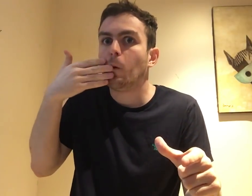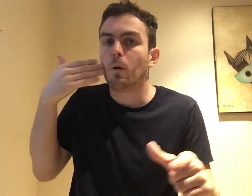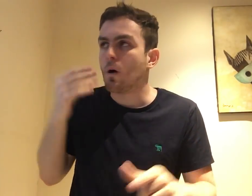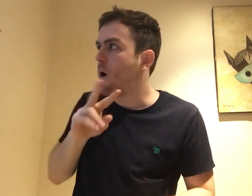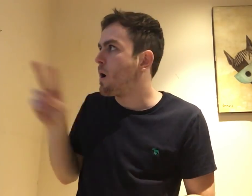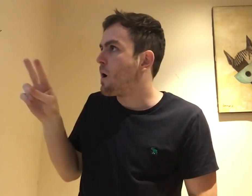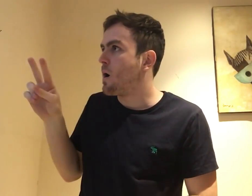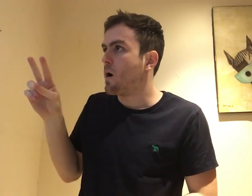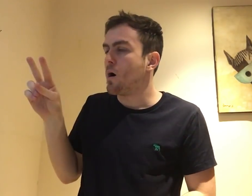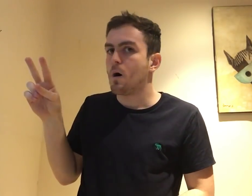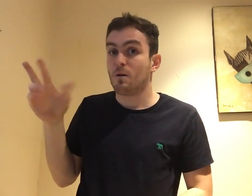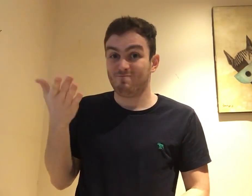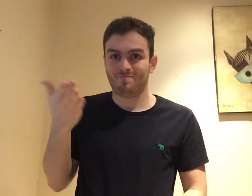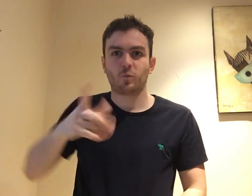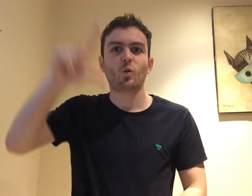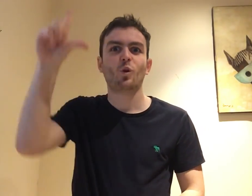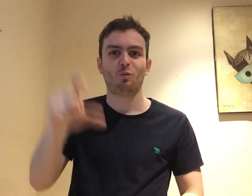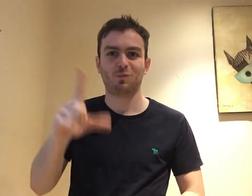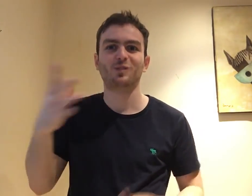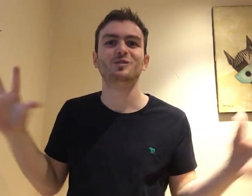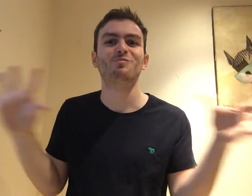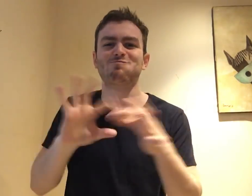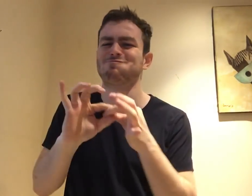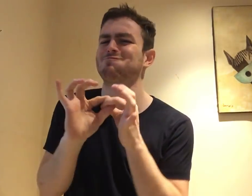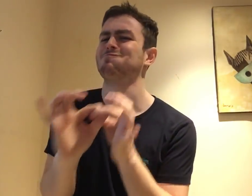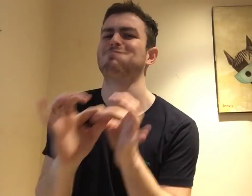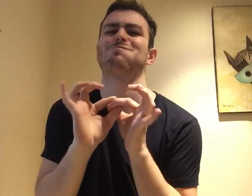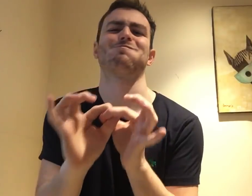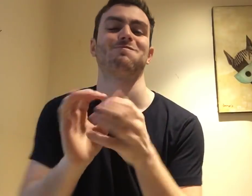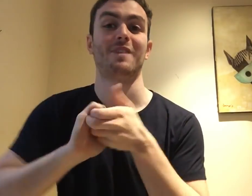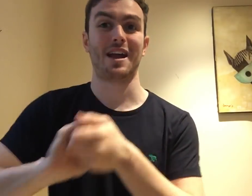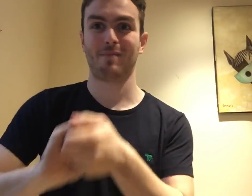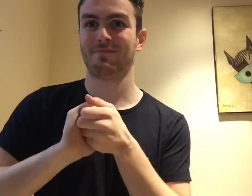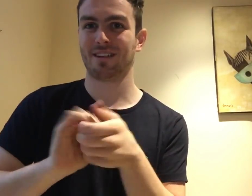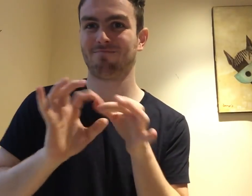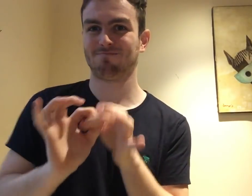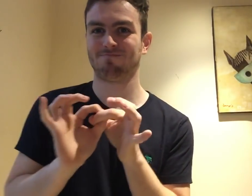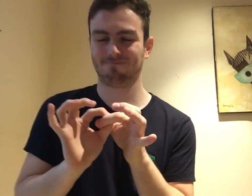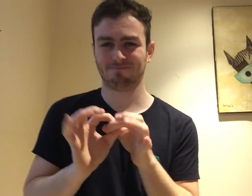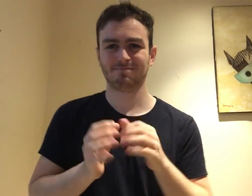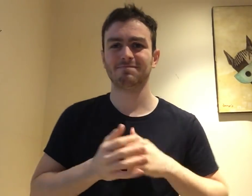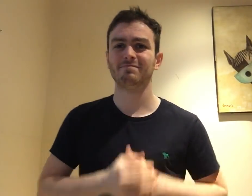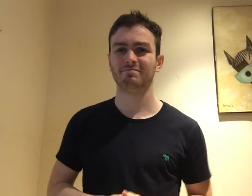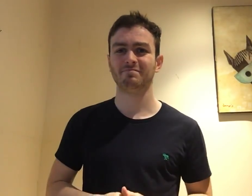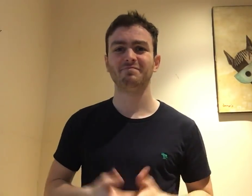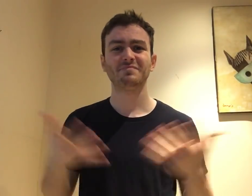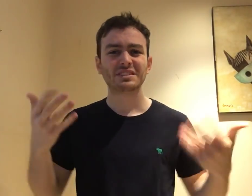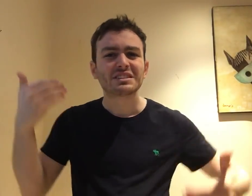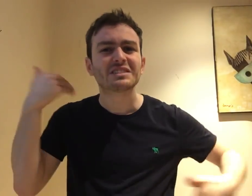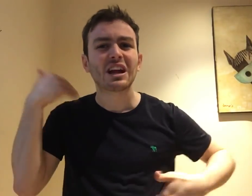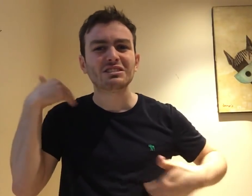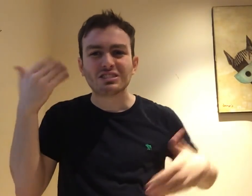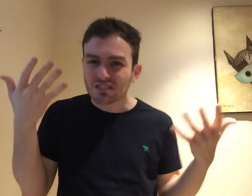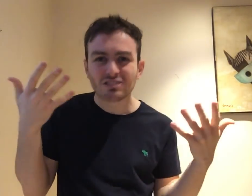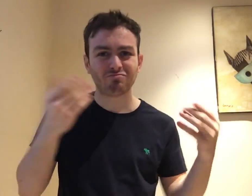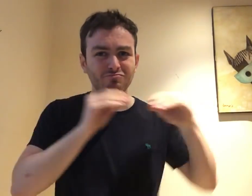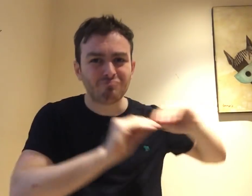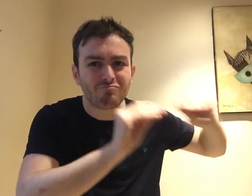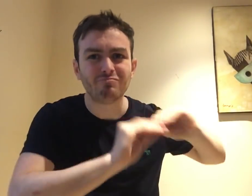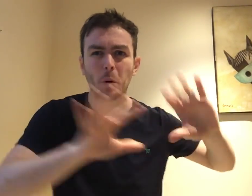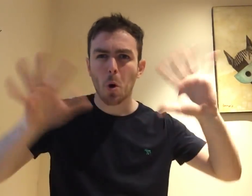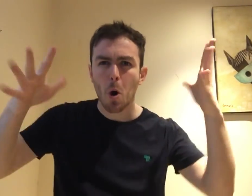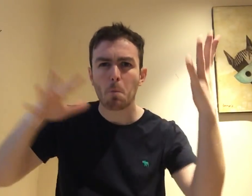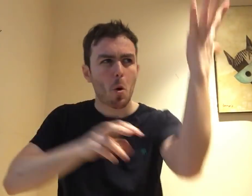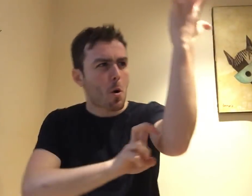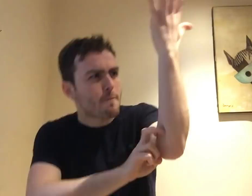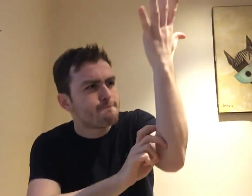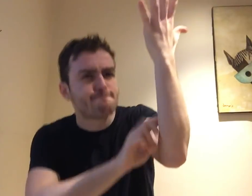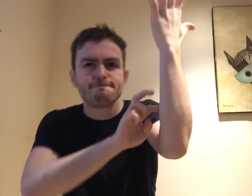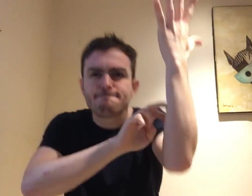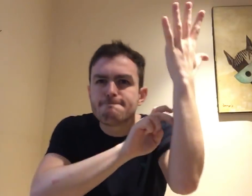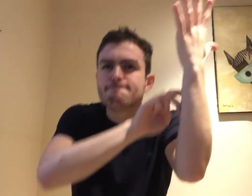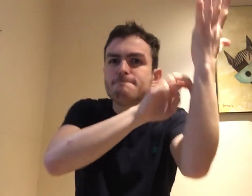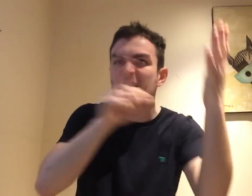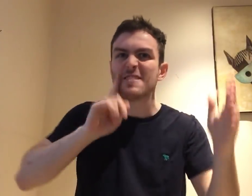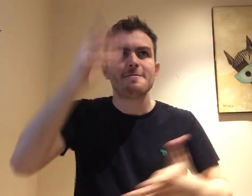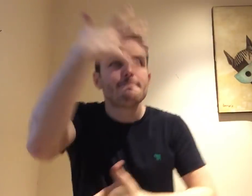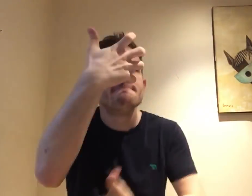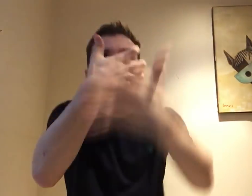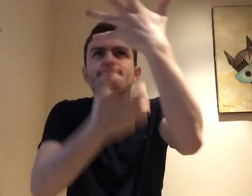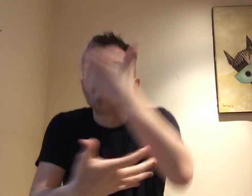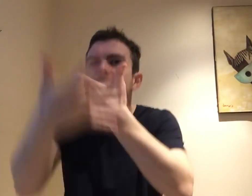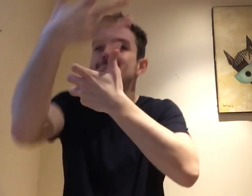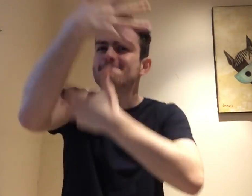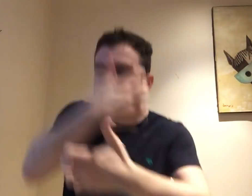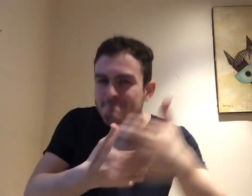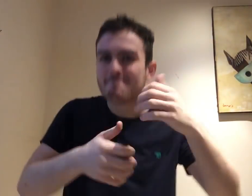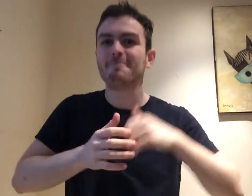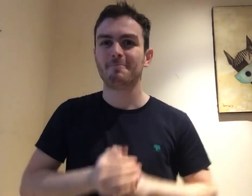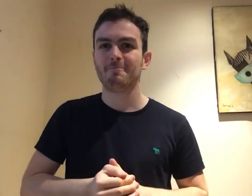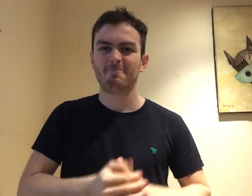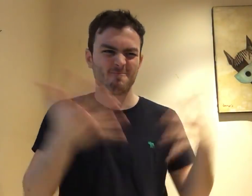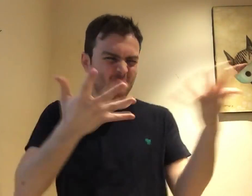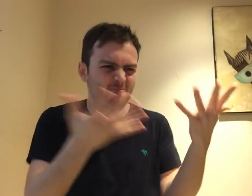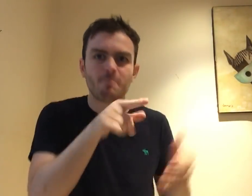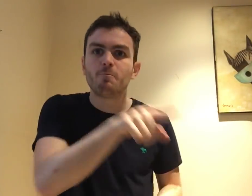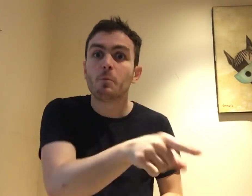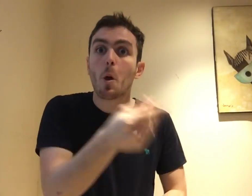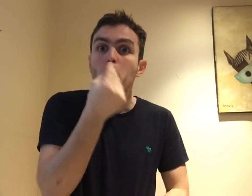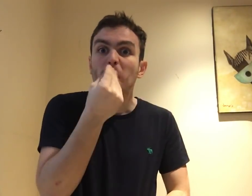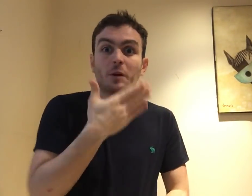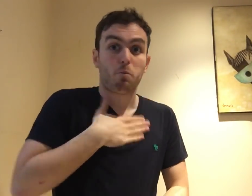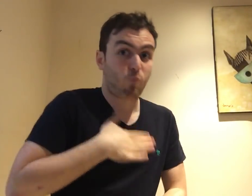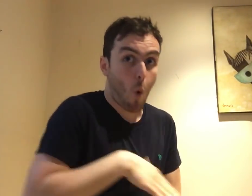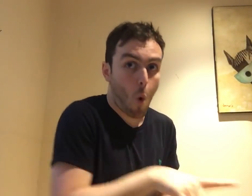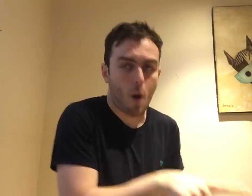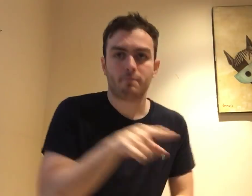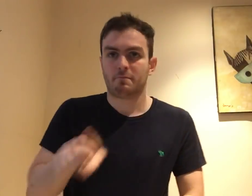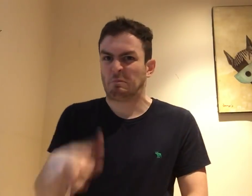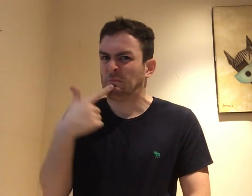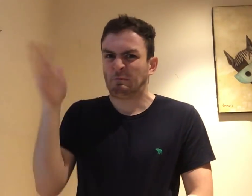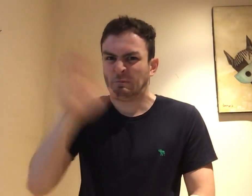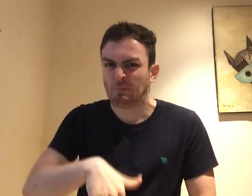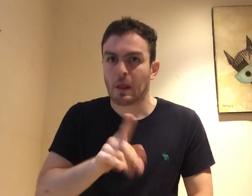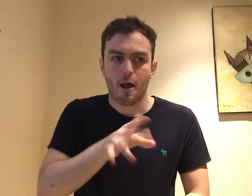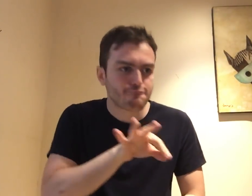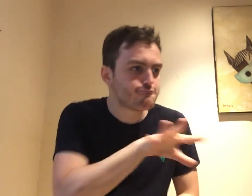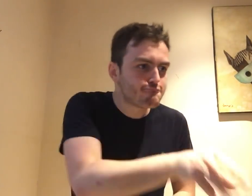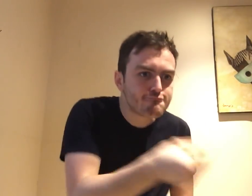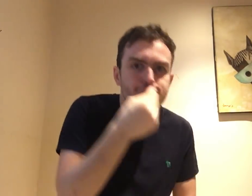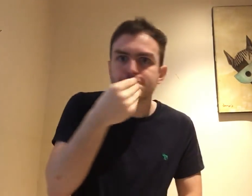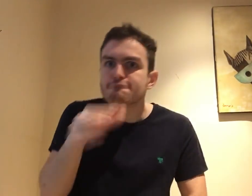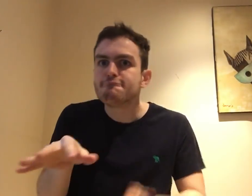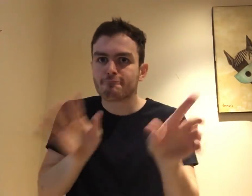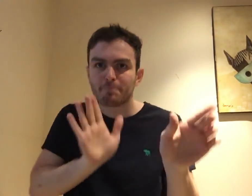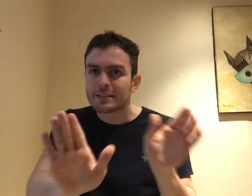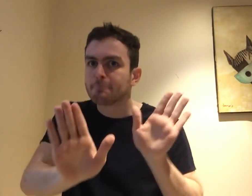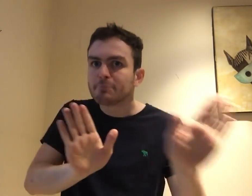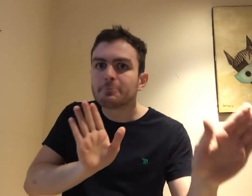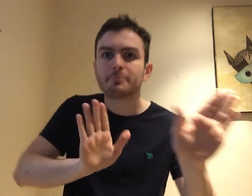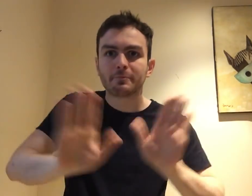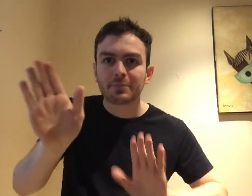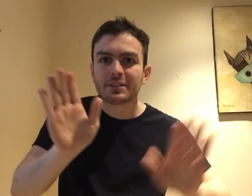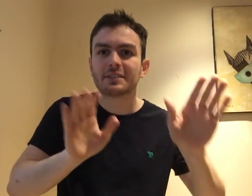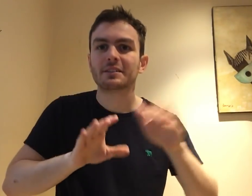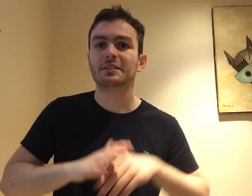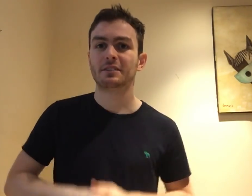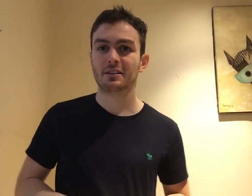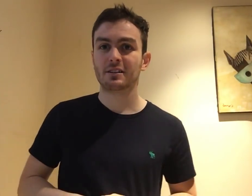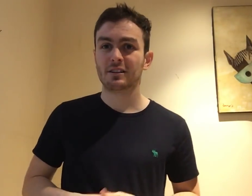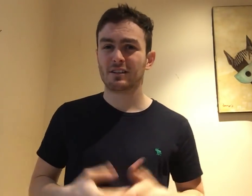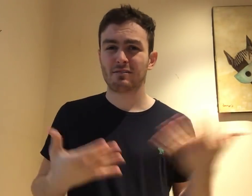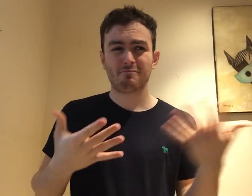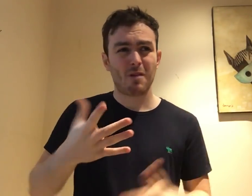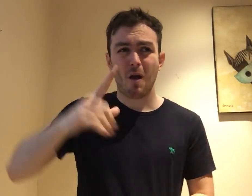Elle s’est liée d’amitié avec les jeunes singes qui lui ont appris à grimper aux arbres et ce qui était bon à manger.